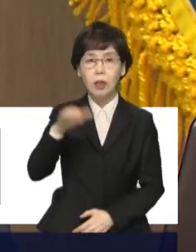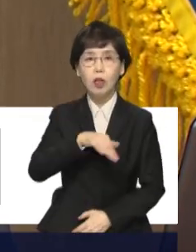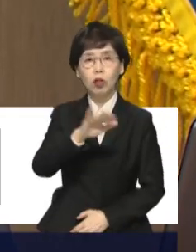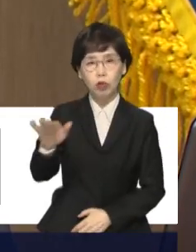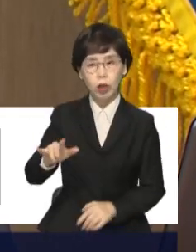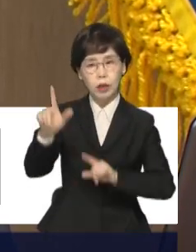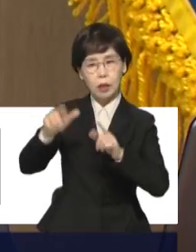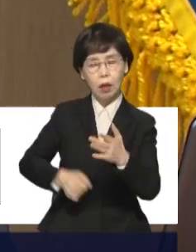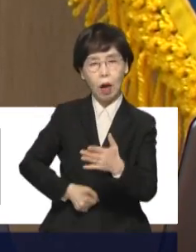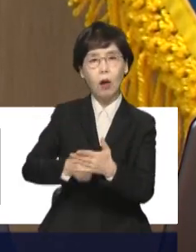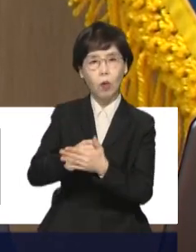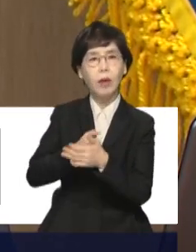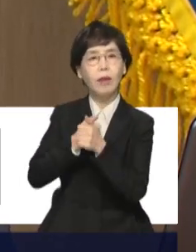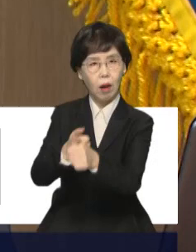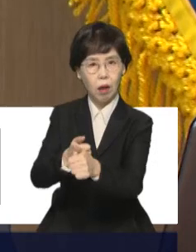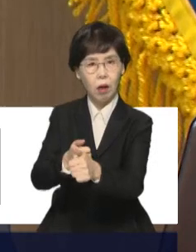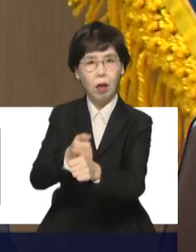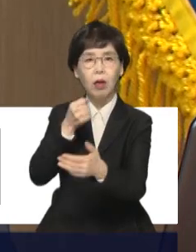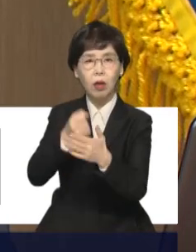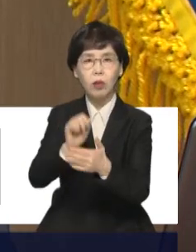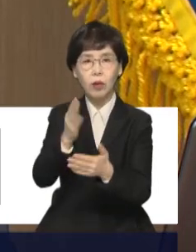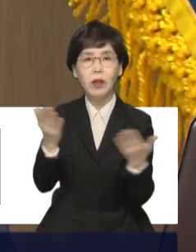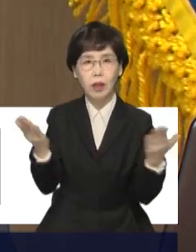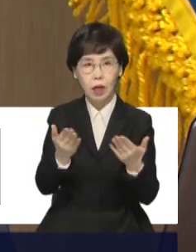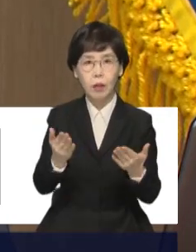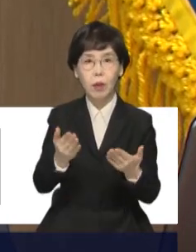있다면서 끝내 한일 국교 정상화라는 과업을 완수했습니다.